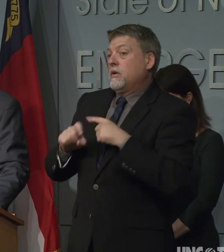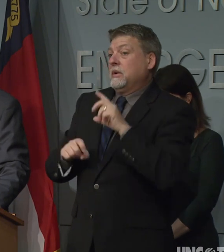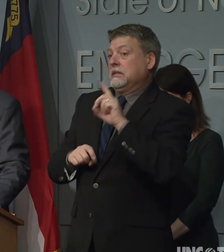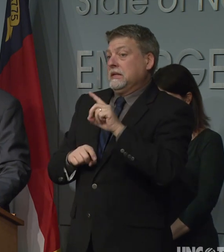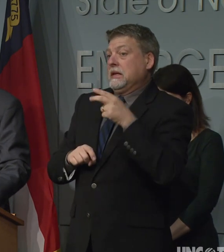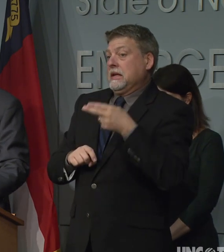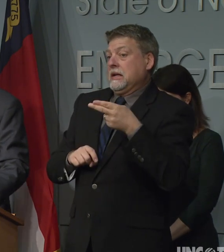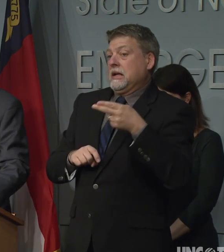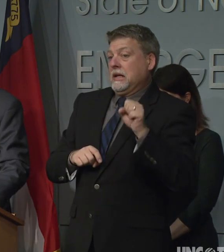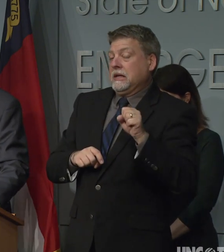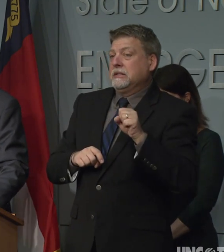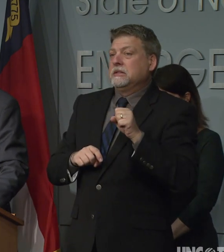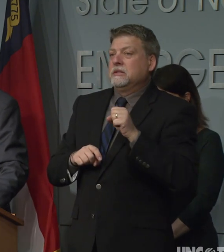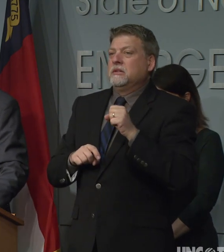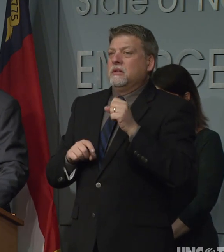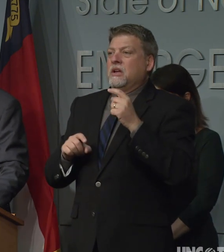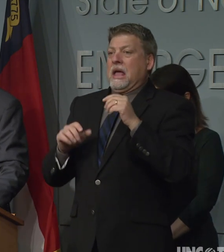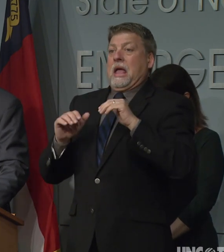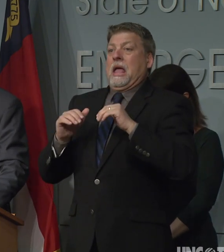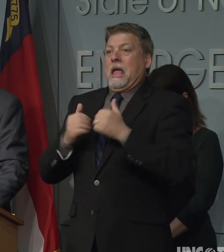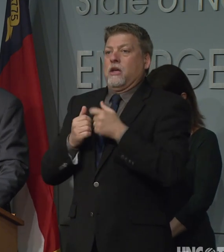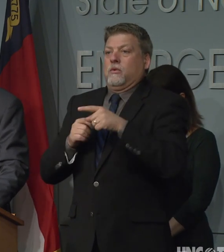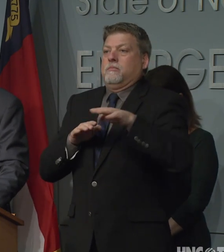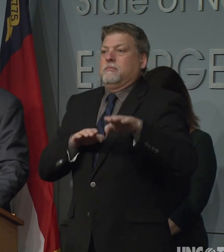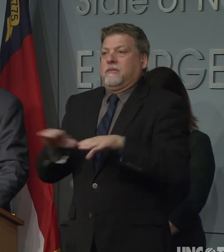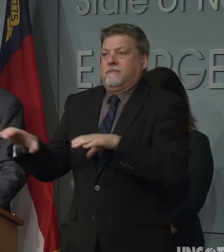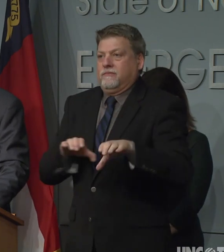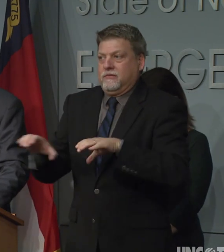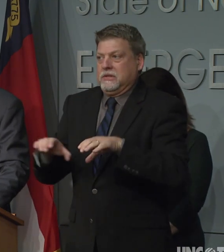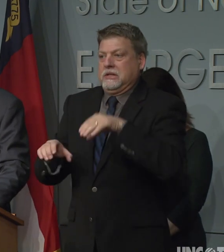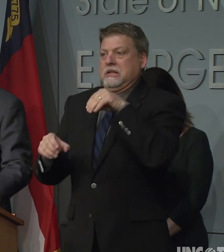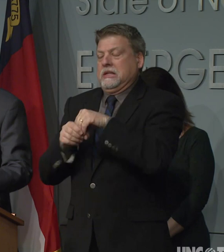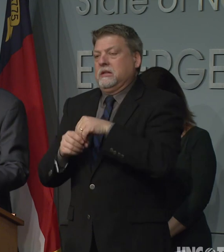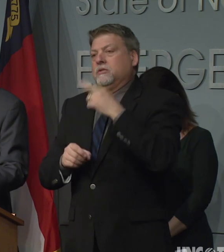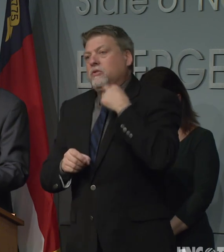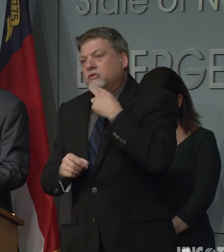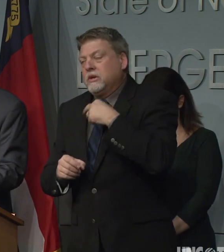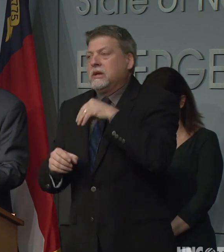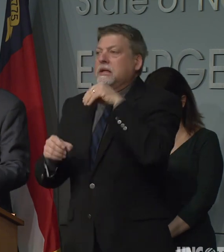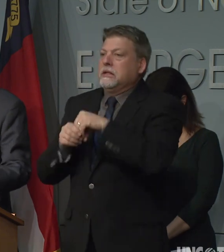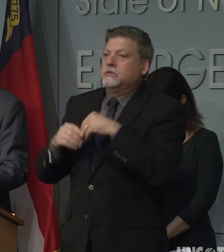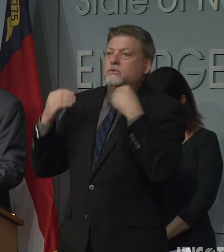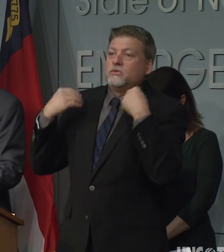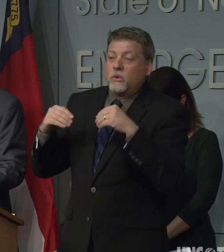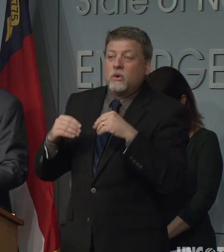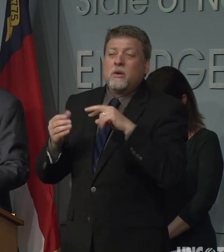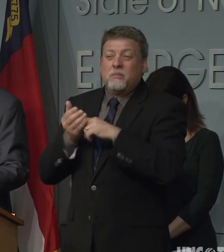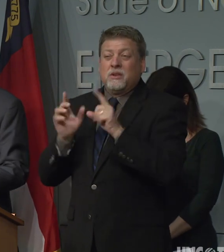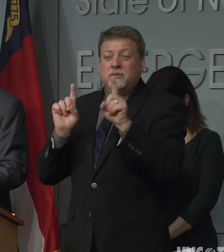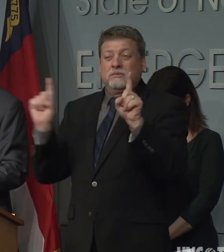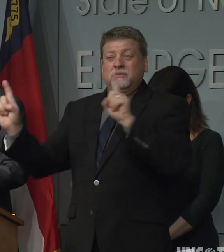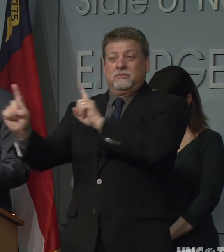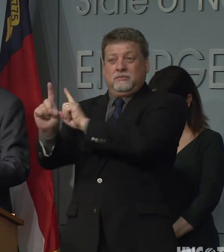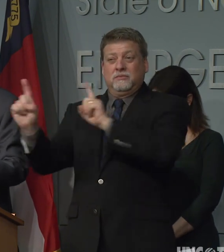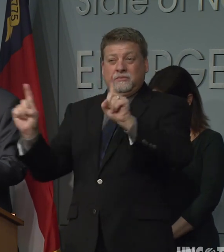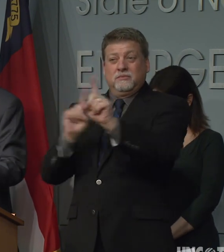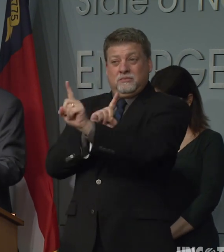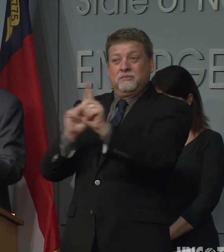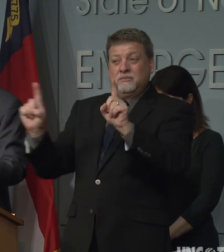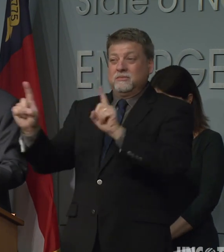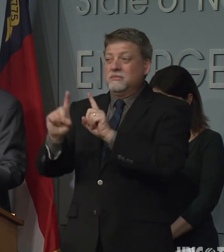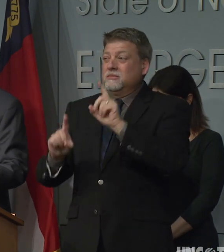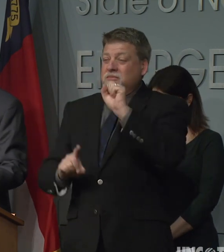hay un aquí a del Departamento de Salud y servicios humanos acerca del distanciamiento social y de el hecho de que